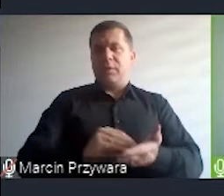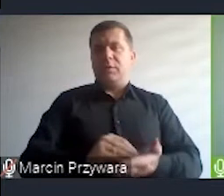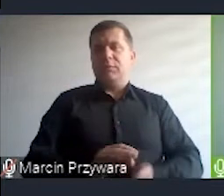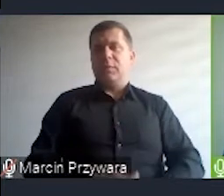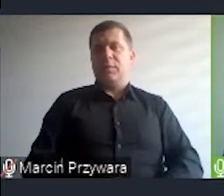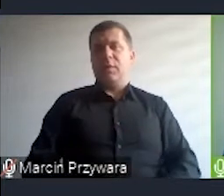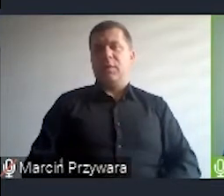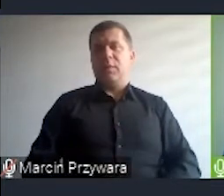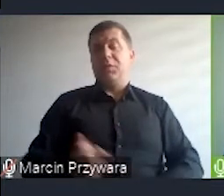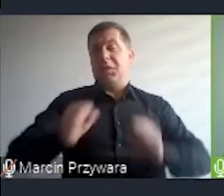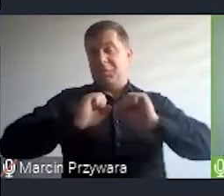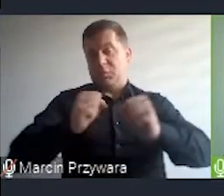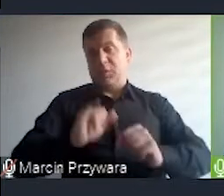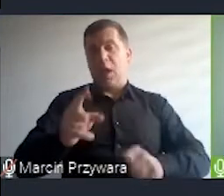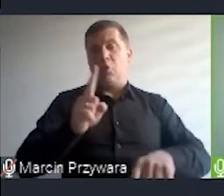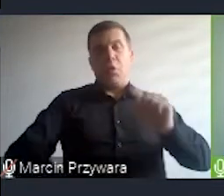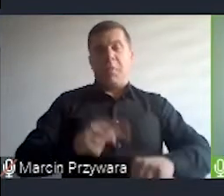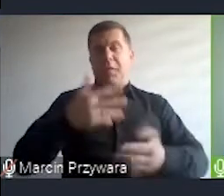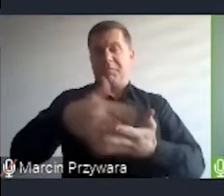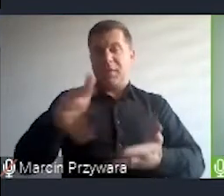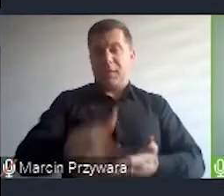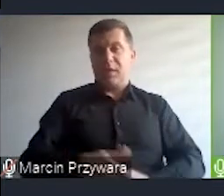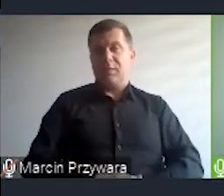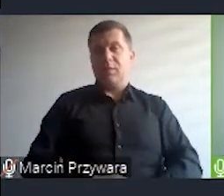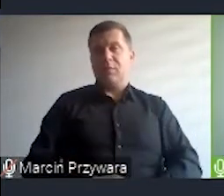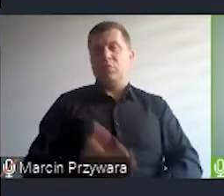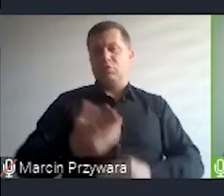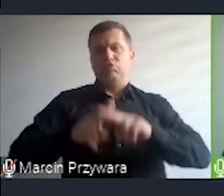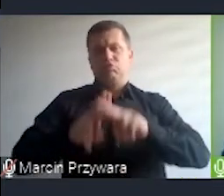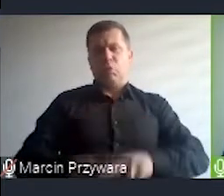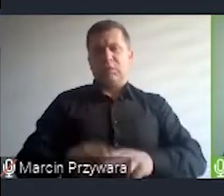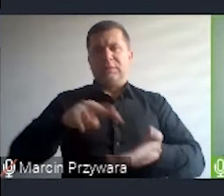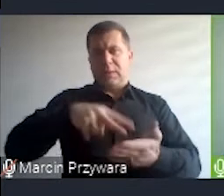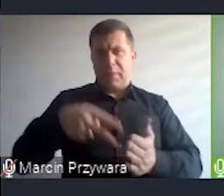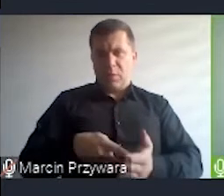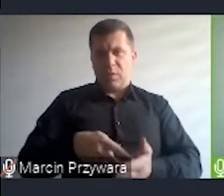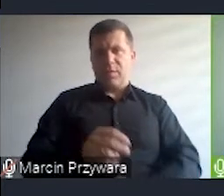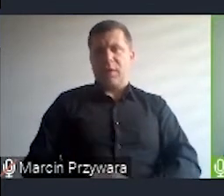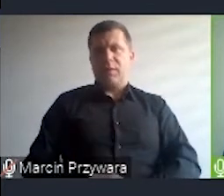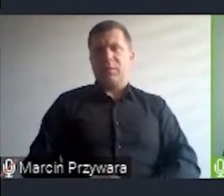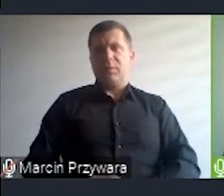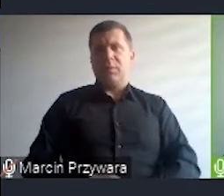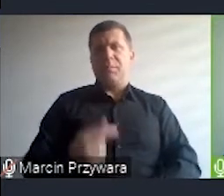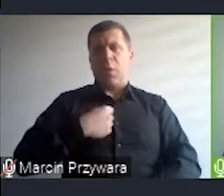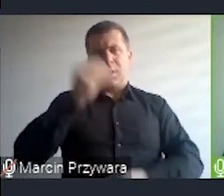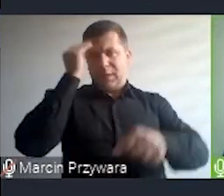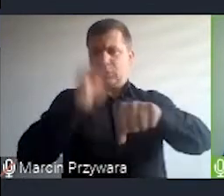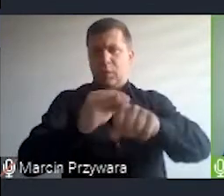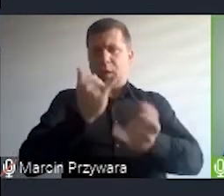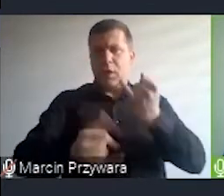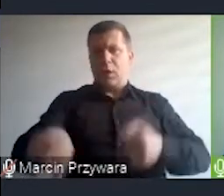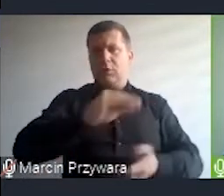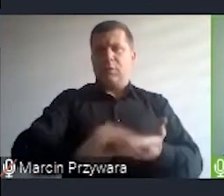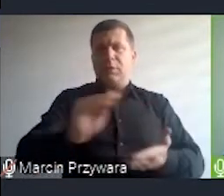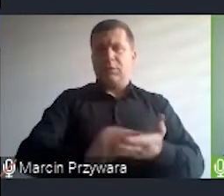Czyli funkcjonuje jak normalny wydatek, który został zaplanowany. Tu moja sugestia, jeśli piszecie wnioski o dofinansowanie,